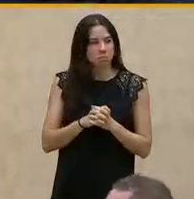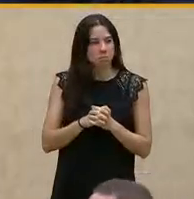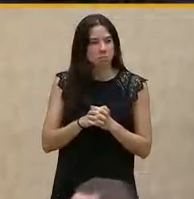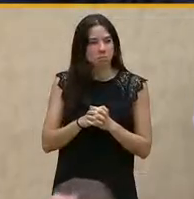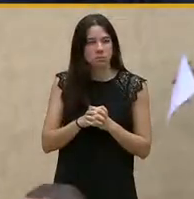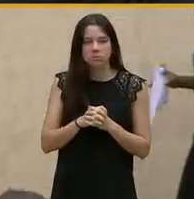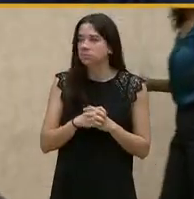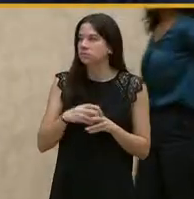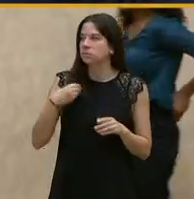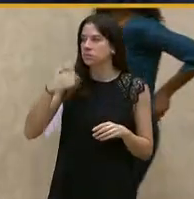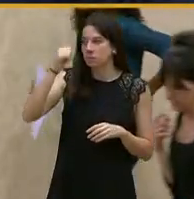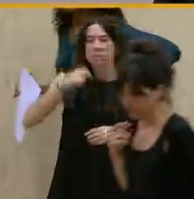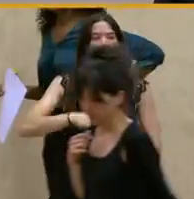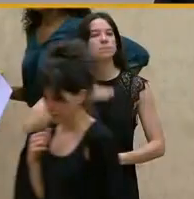Perdón, un minuto para el cambio de intérpretes.